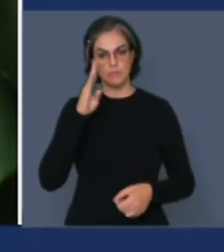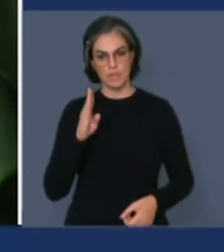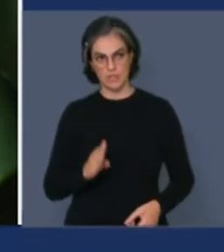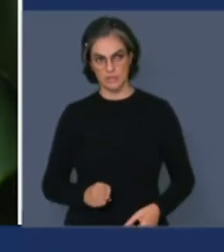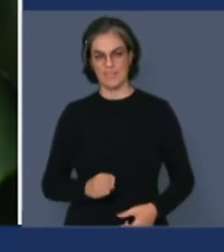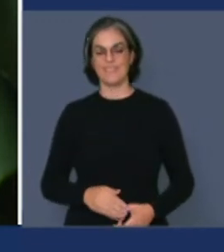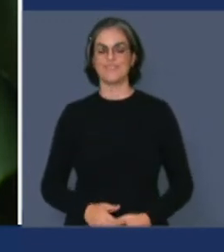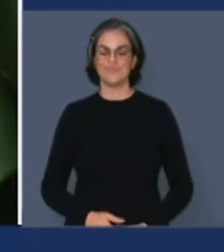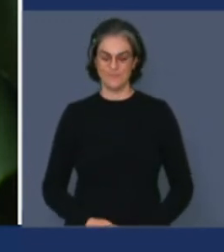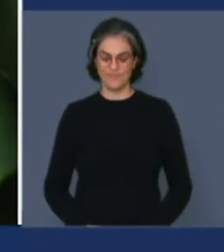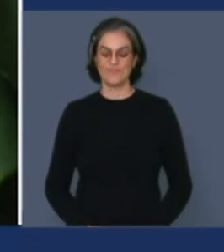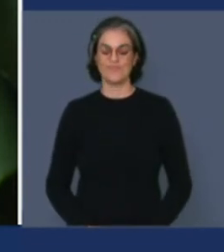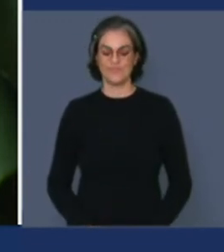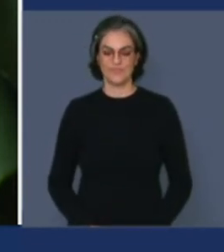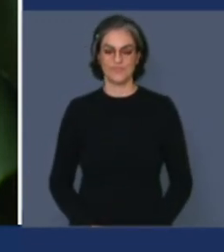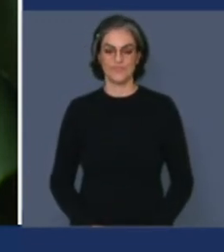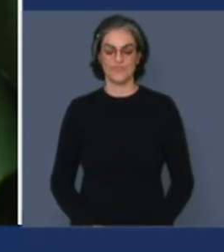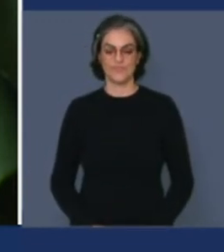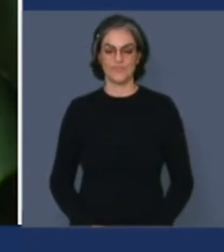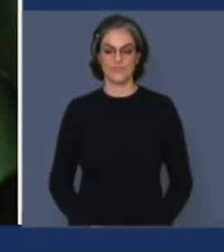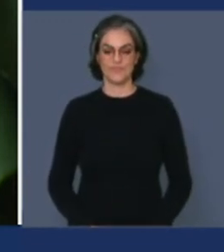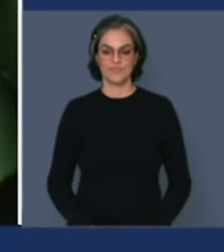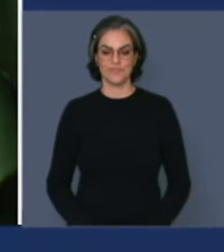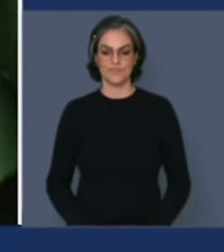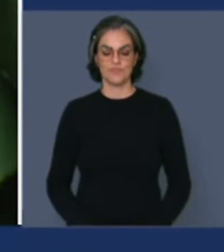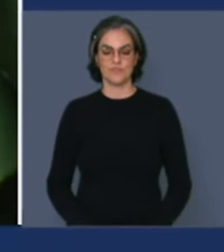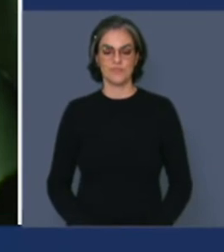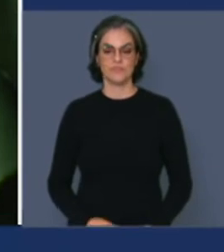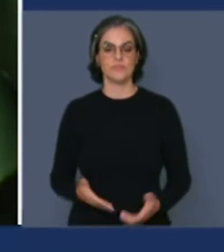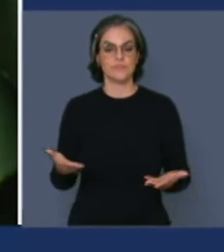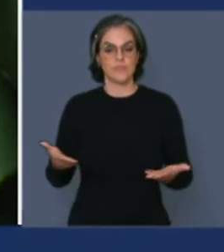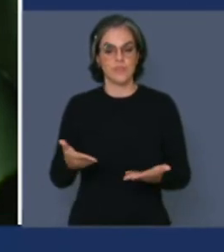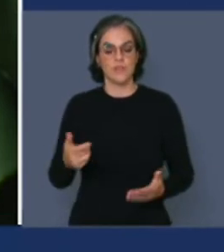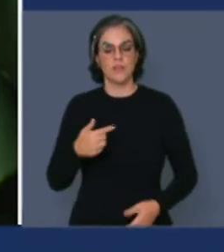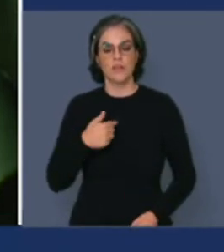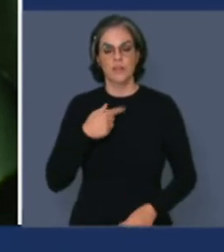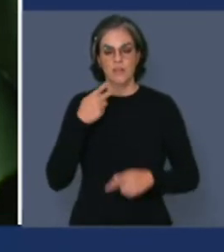5200 MUNICÍPIOS BRASILEIROS. E AQUI, QUERO ME DIRIGIR ESPECIALMENTE ÉQUELES QUE TÊM NOS ESTADOS UNIDOS DA